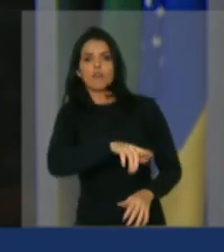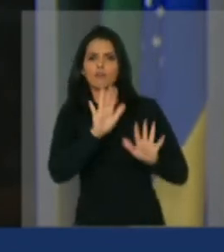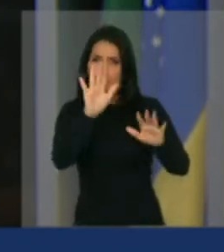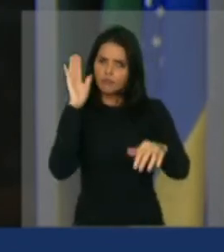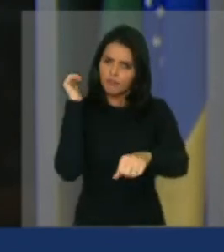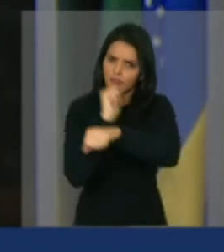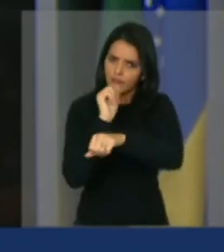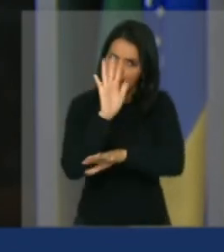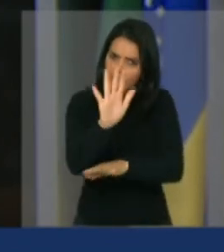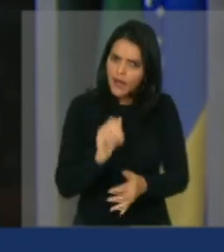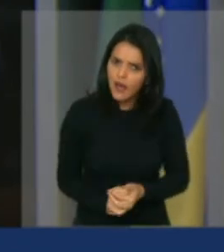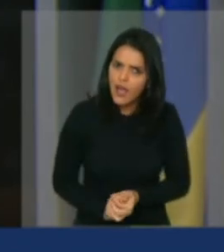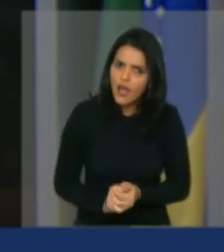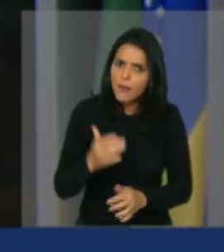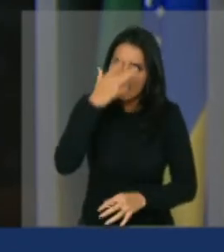ESPERA LÁ, FUNCIONÁRIO DE SI, DEZ, DOZE, QUATORZE ATÉ